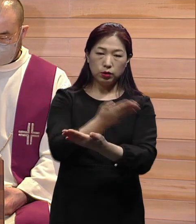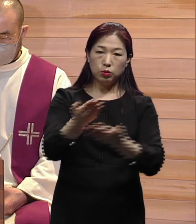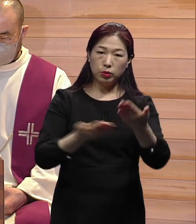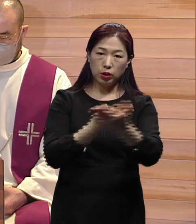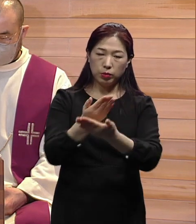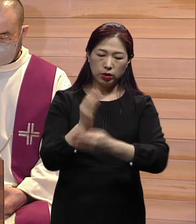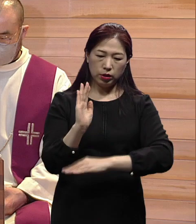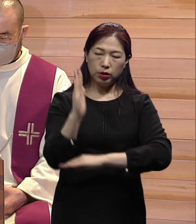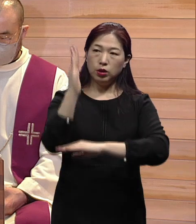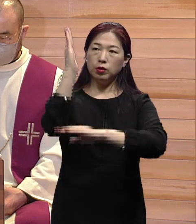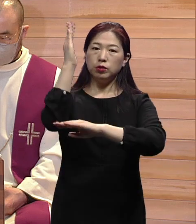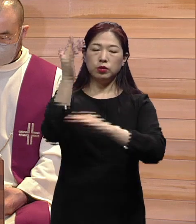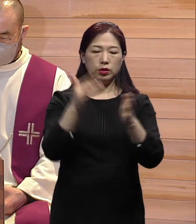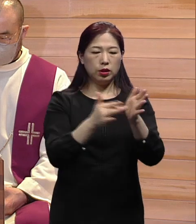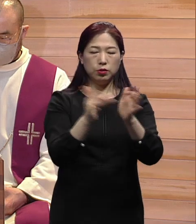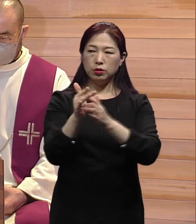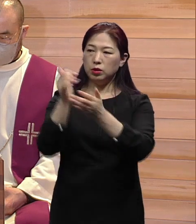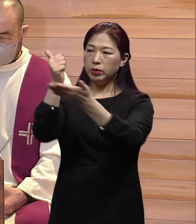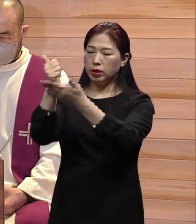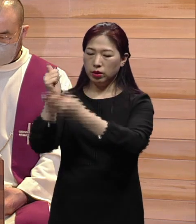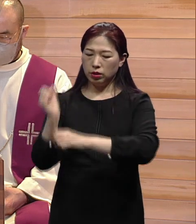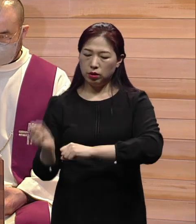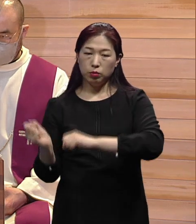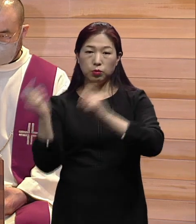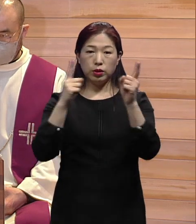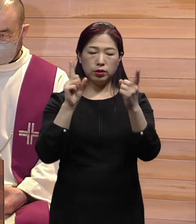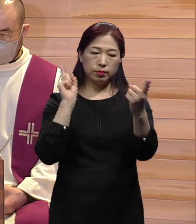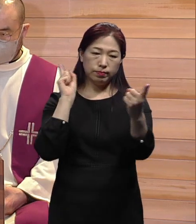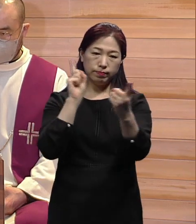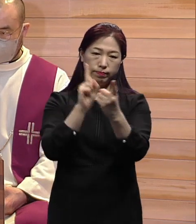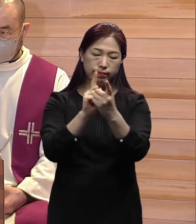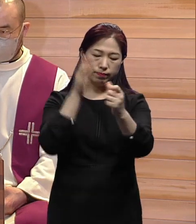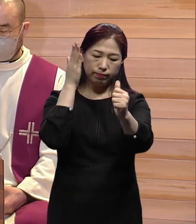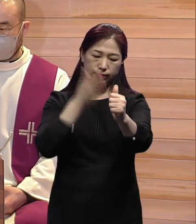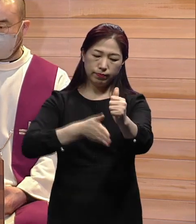예수님의 부활을 맞이하도록 합시다